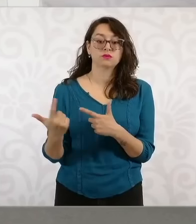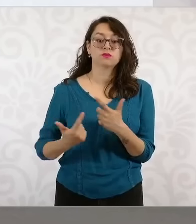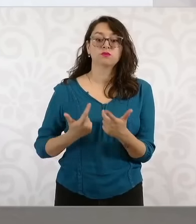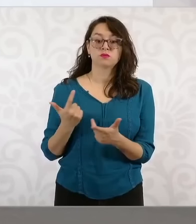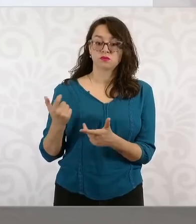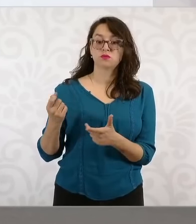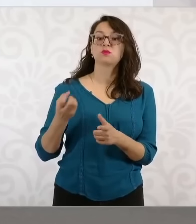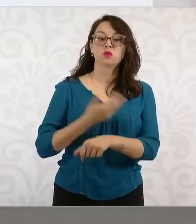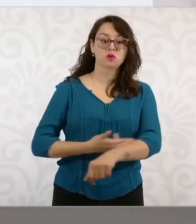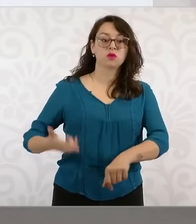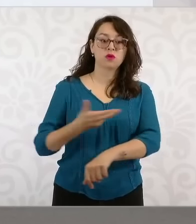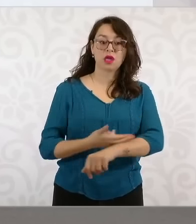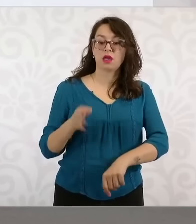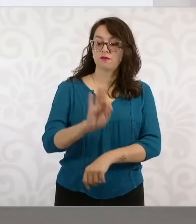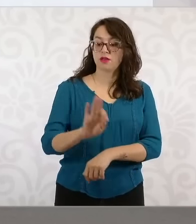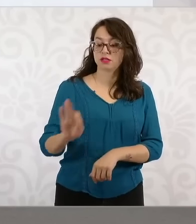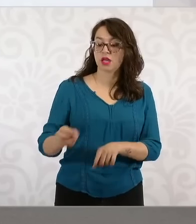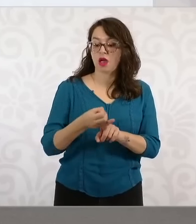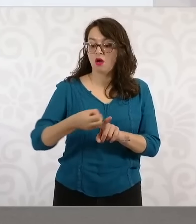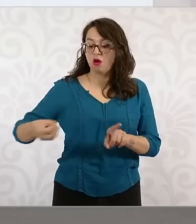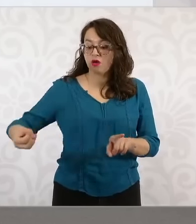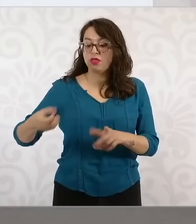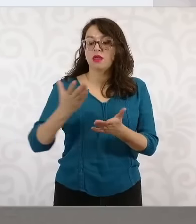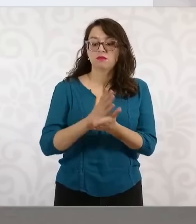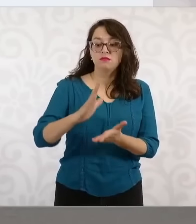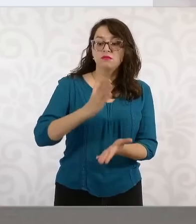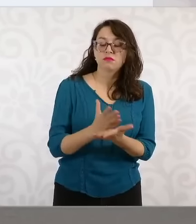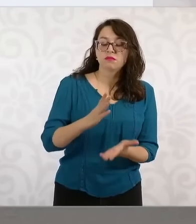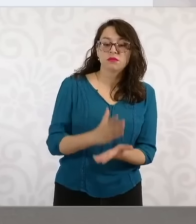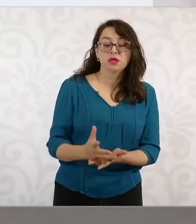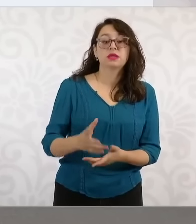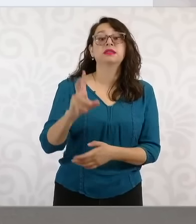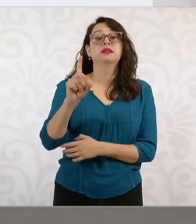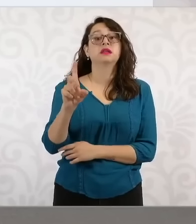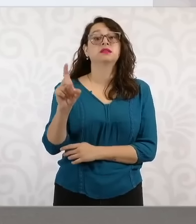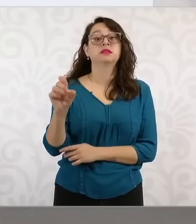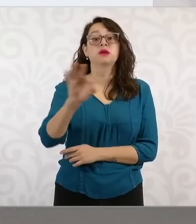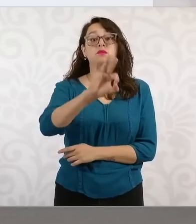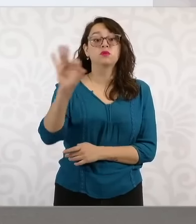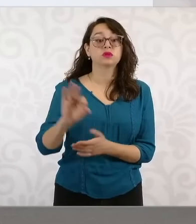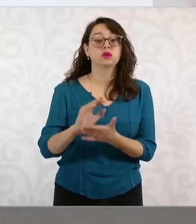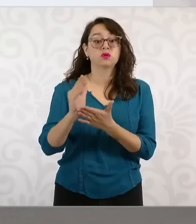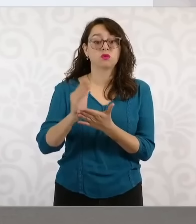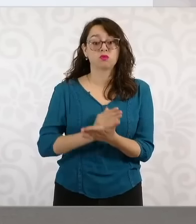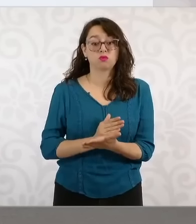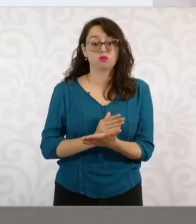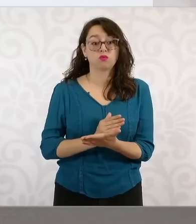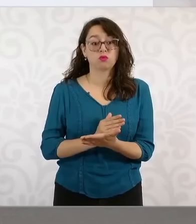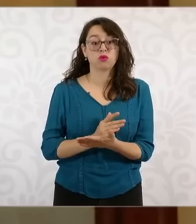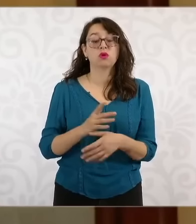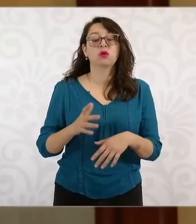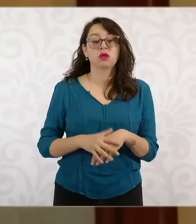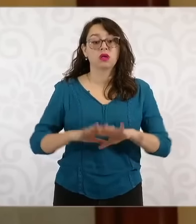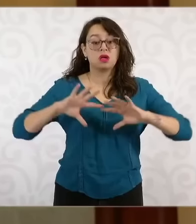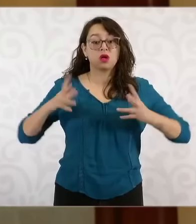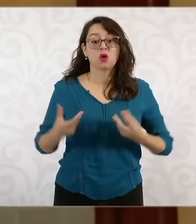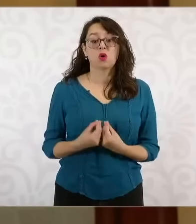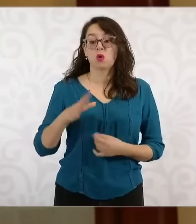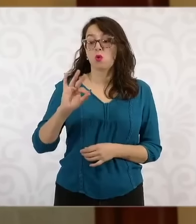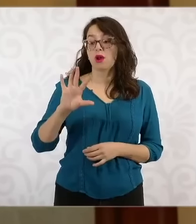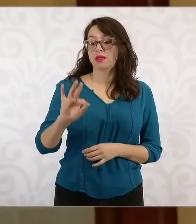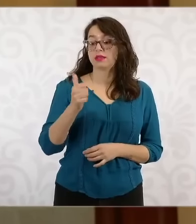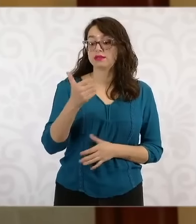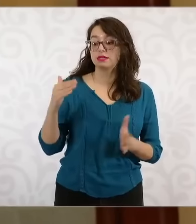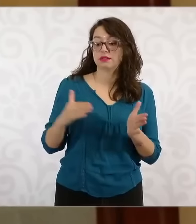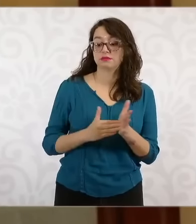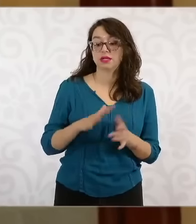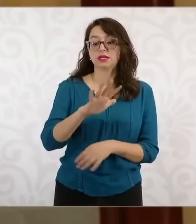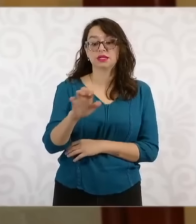reestructuración de su deuda con un 30% de descuento y atender a 46,567